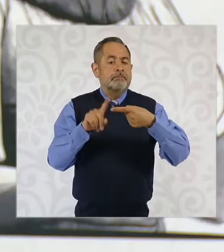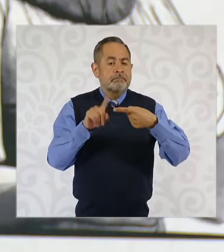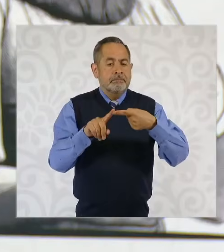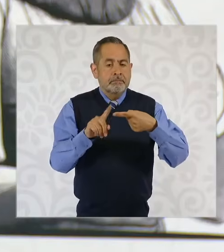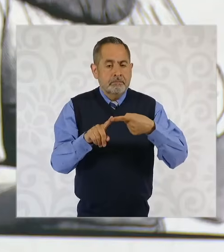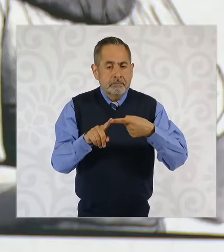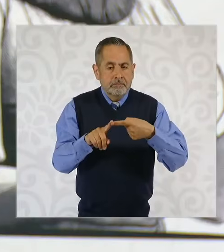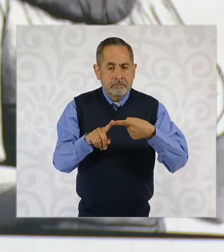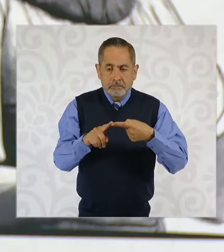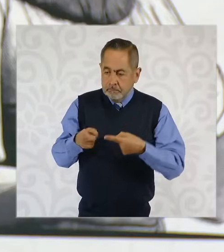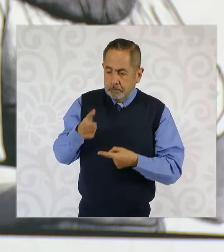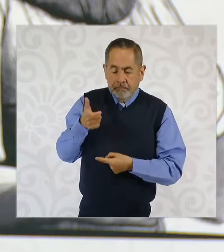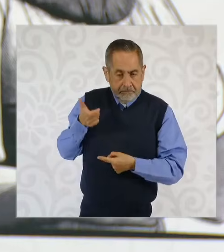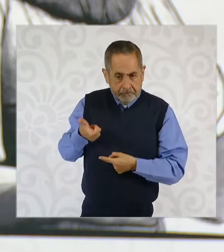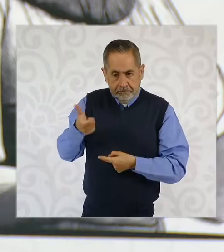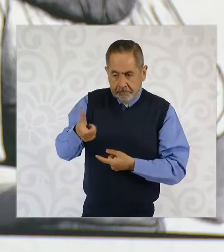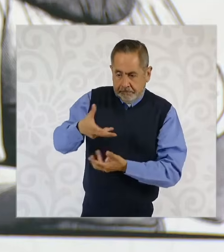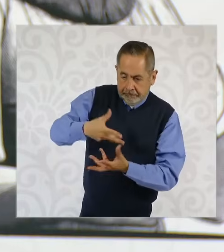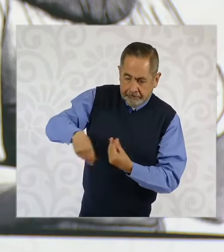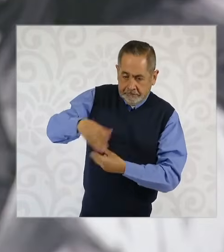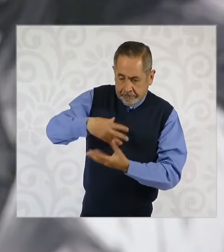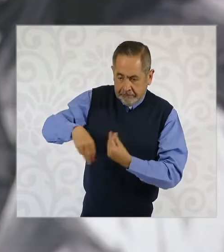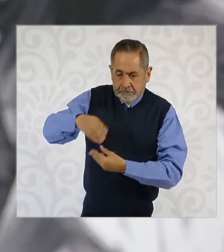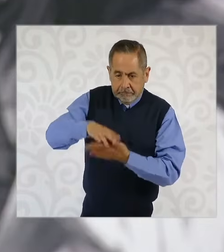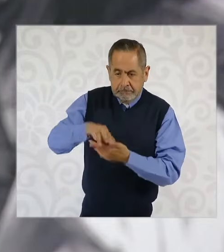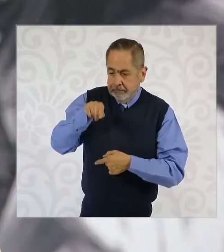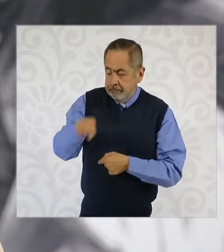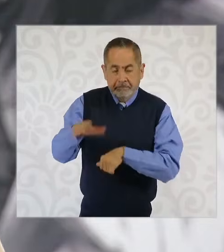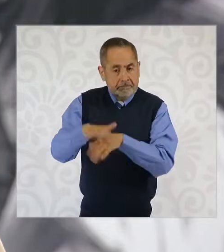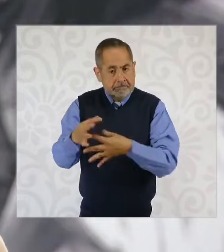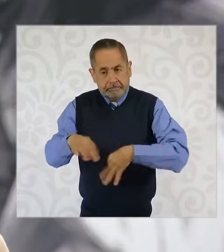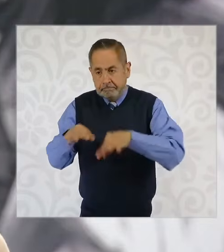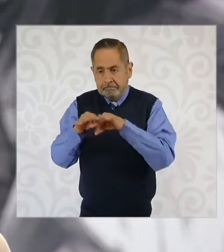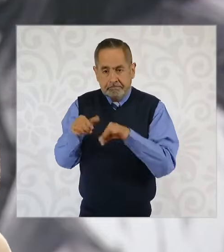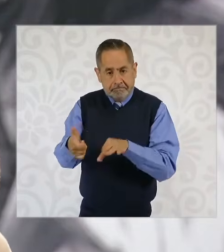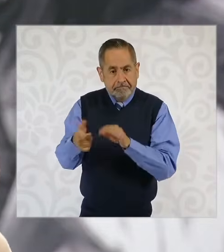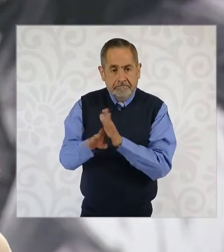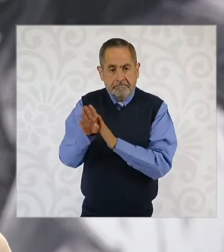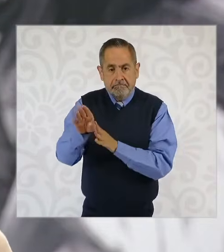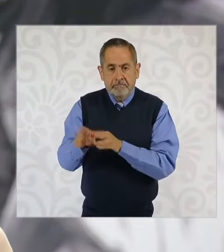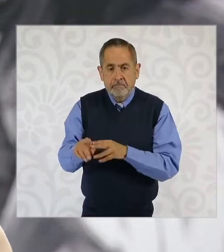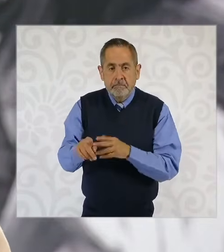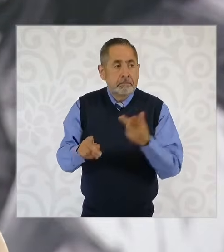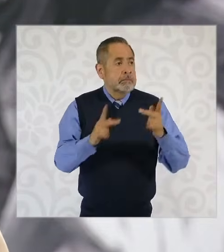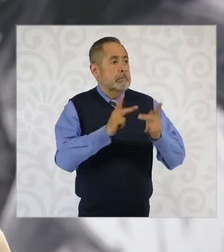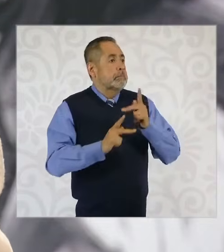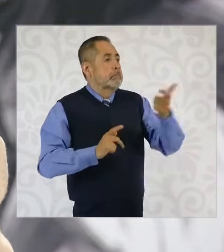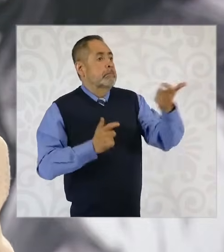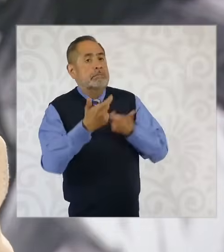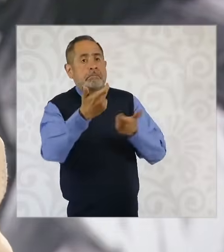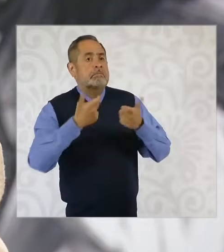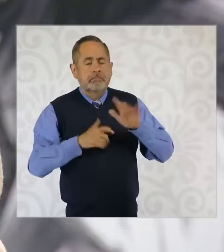sustentabilidad con mayor importancia va estamos trabajando para reducir todo el gas que se quema